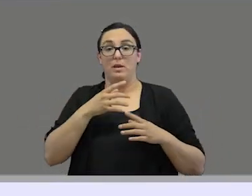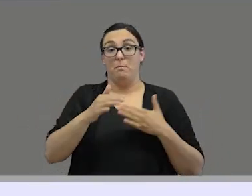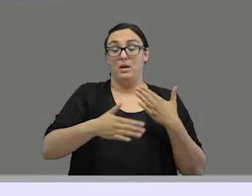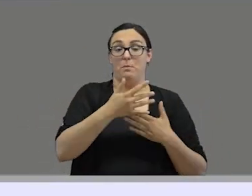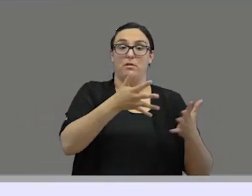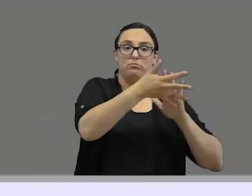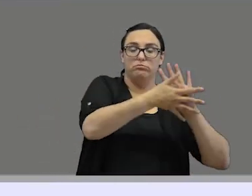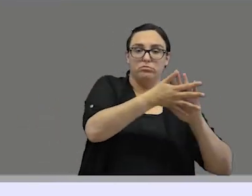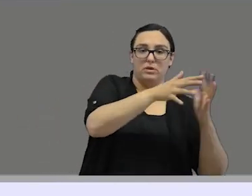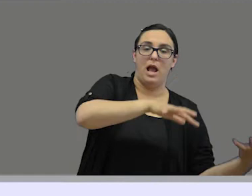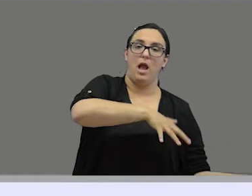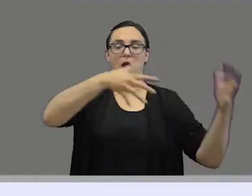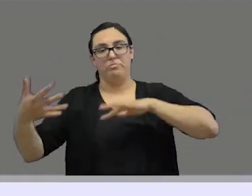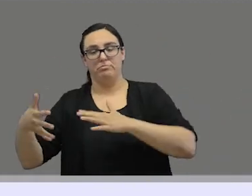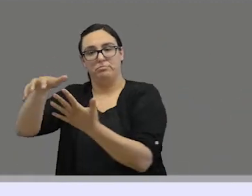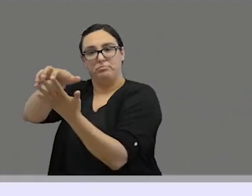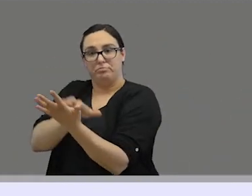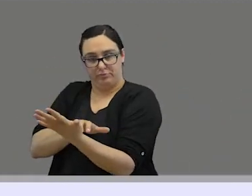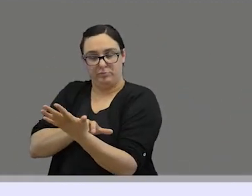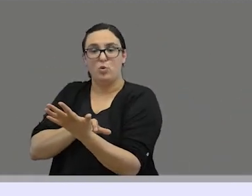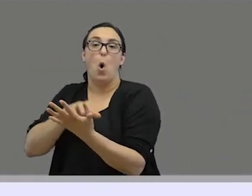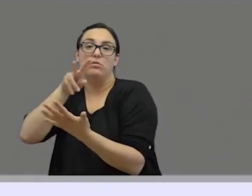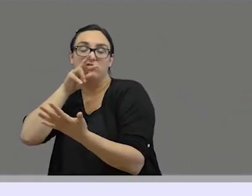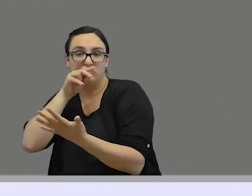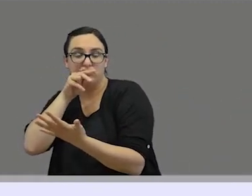Gebärdensprachentext in geschriebene oder gesprochene Sprache übersetzt werden würde,